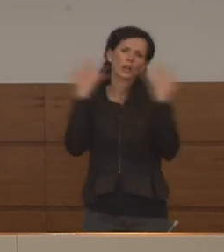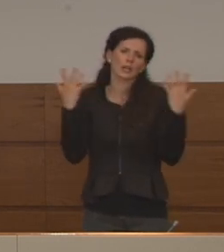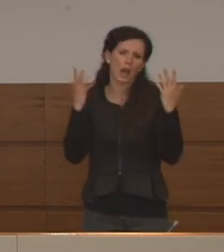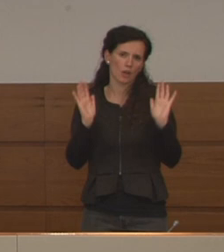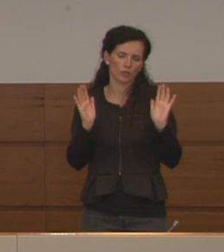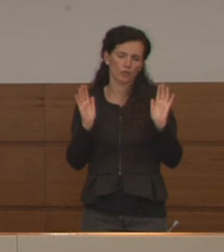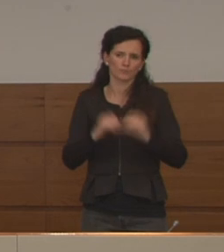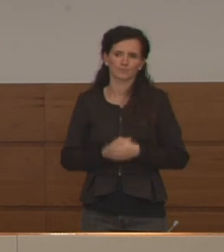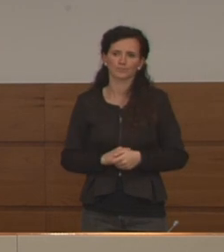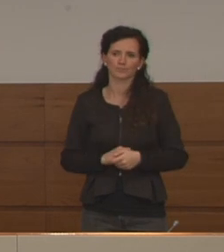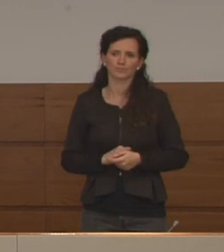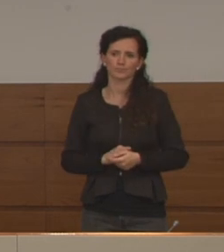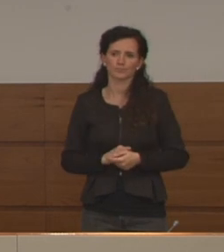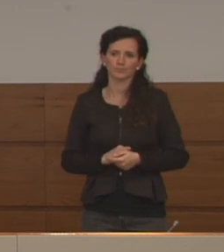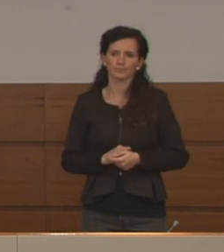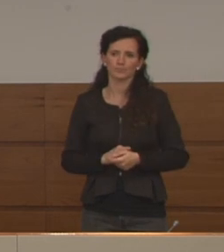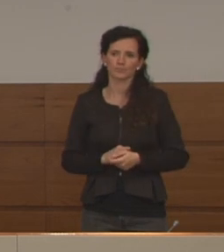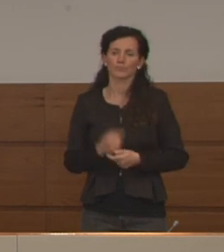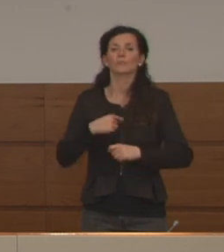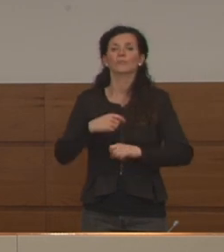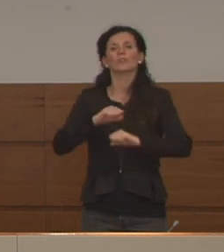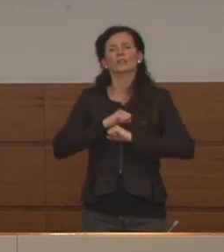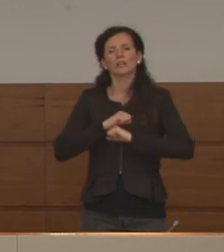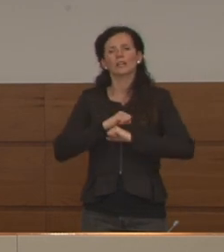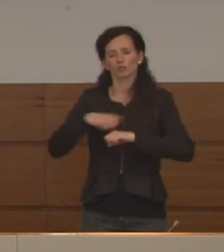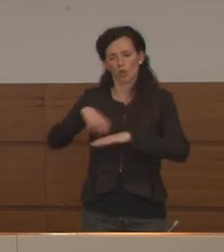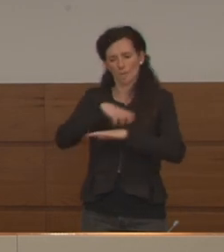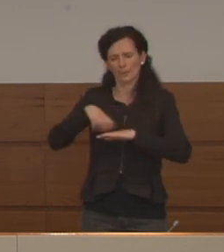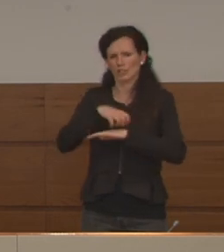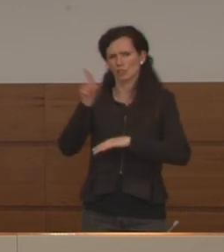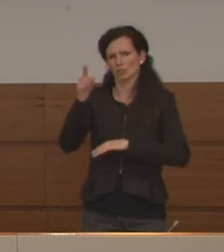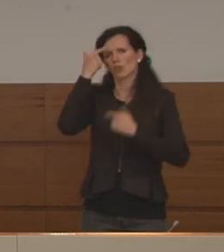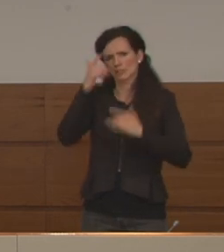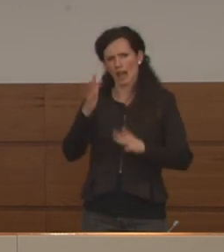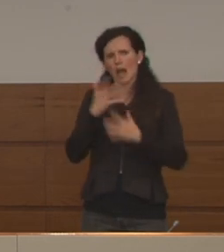Credo che il Ministro, ripeto, abbia molto chiaro questo e stia provvedendo per un